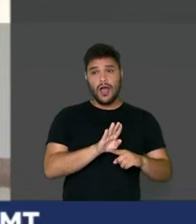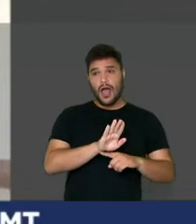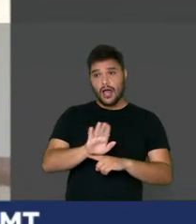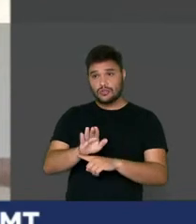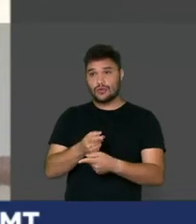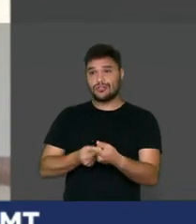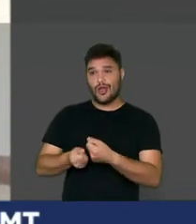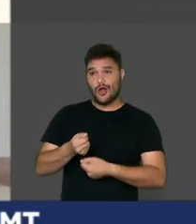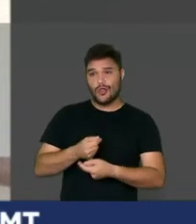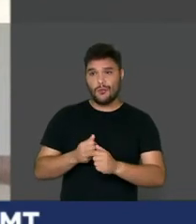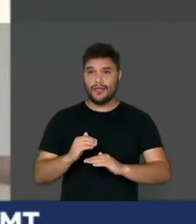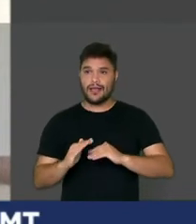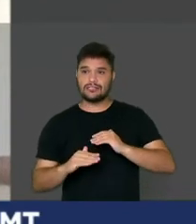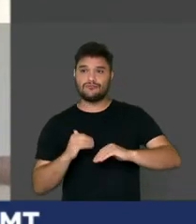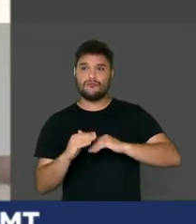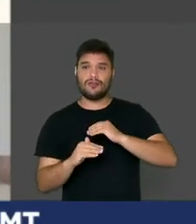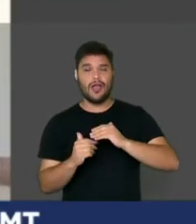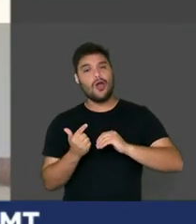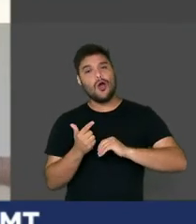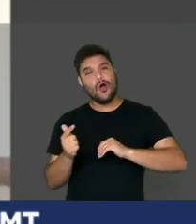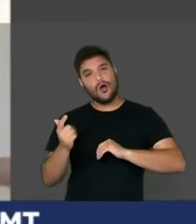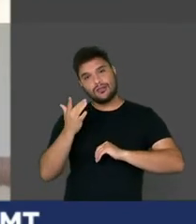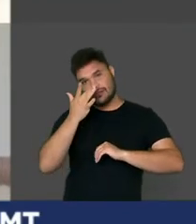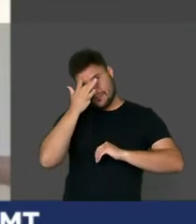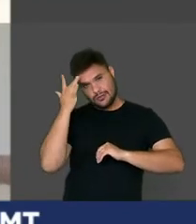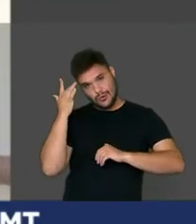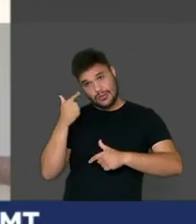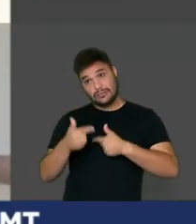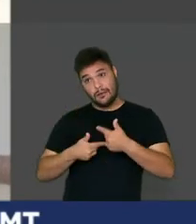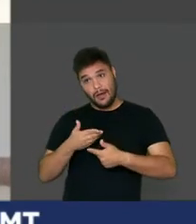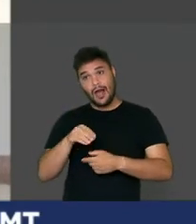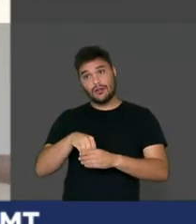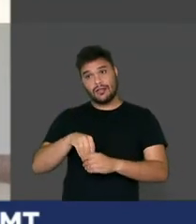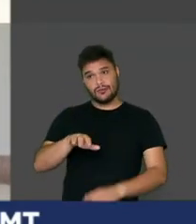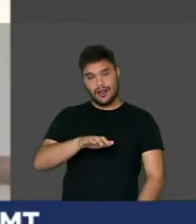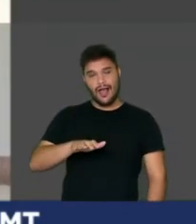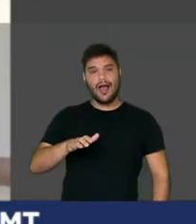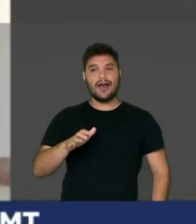NCIAS, TAMBÉM FAZ COM QUE A ECONOMIA GIRE, OUTRAS PESSOAS TRABALHAM COM AGENTES DA